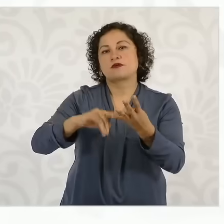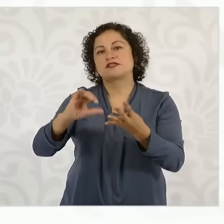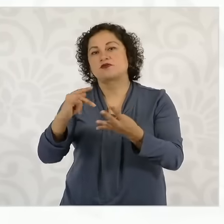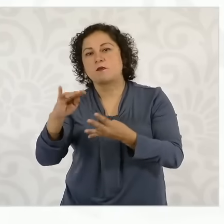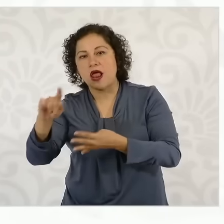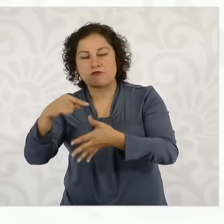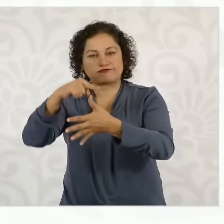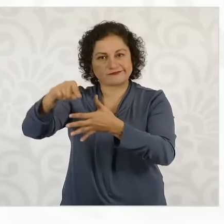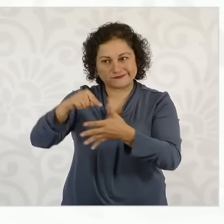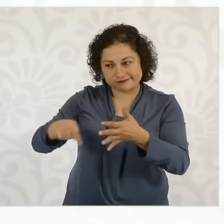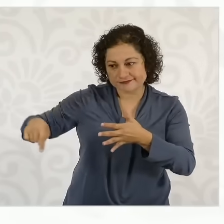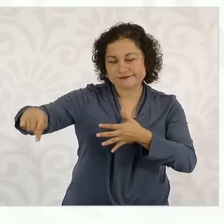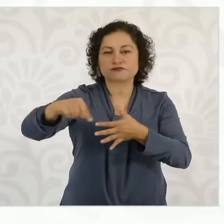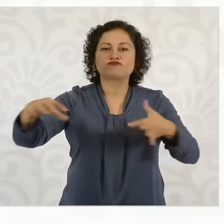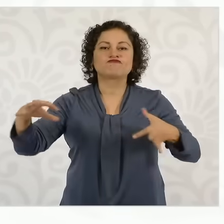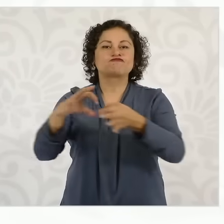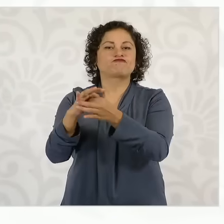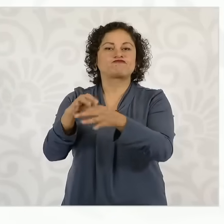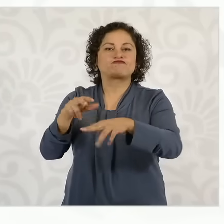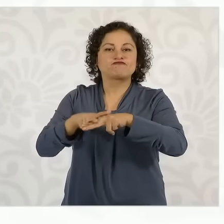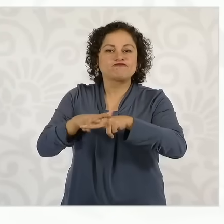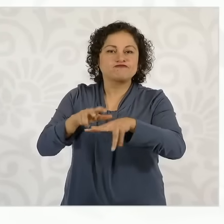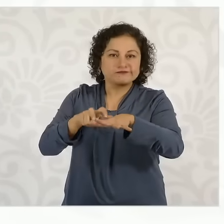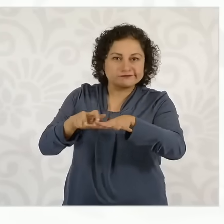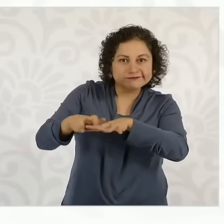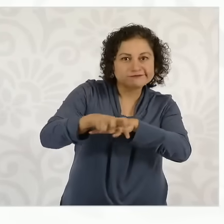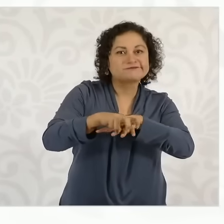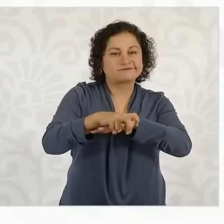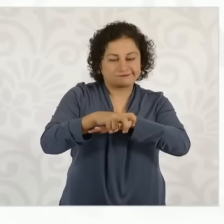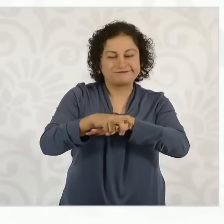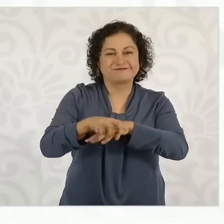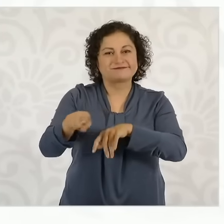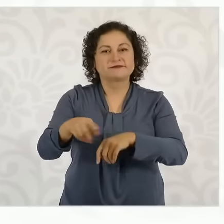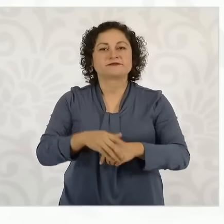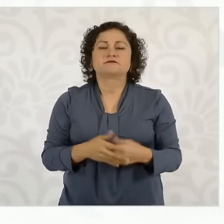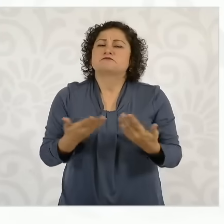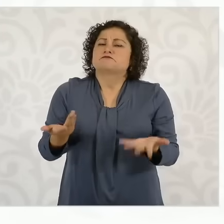operados por el mundo maya y bueno, dos que tiene Azur. ¿Qué ofrecemos a través de las estaciones?